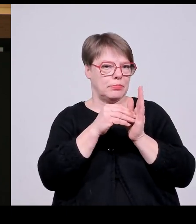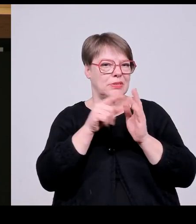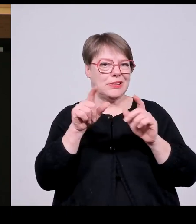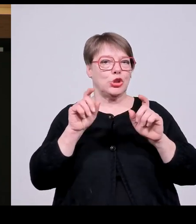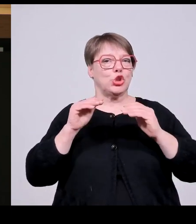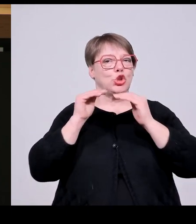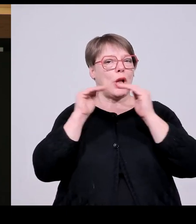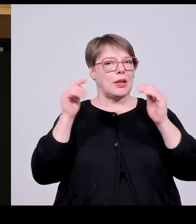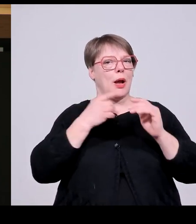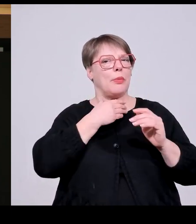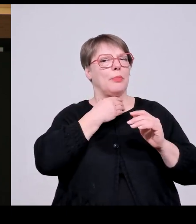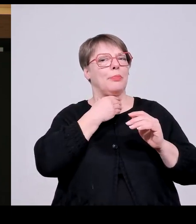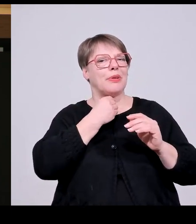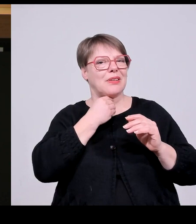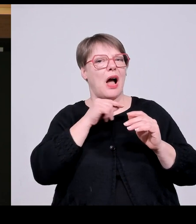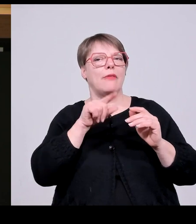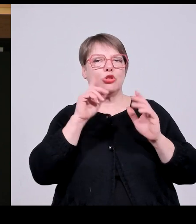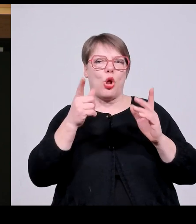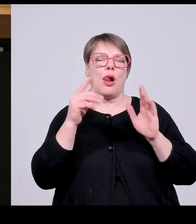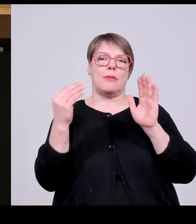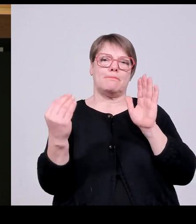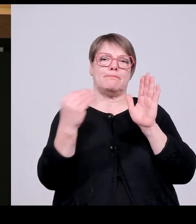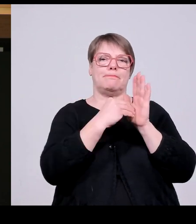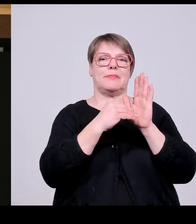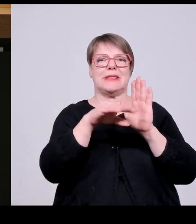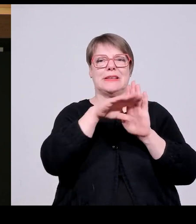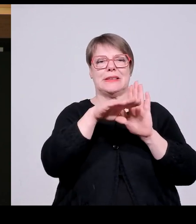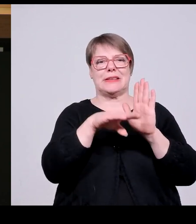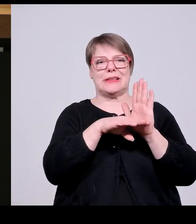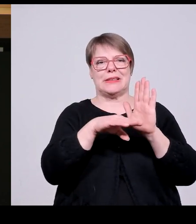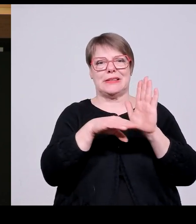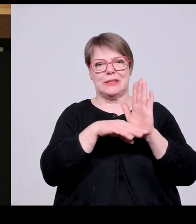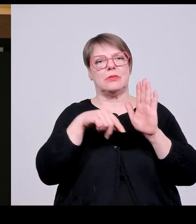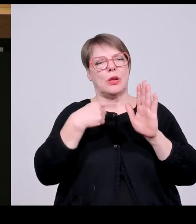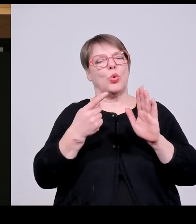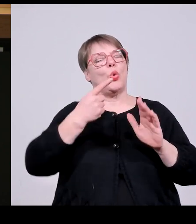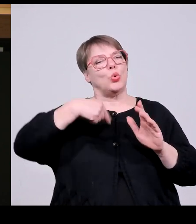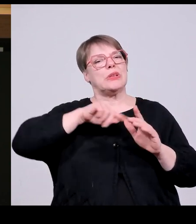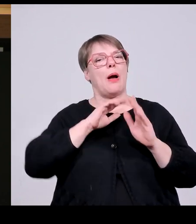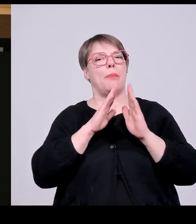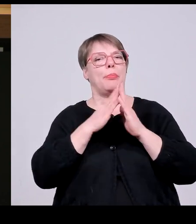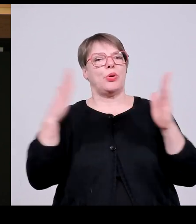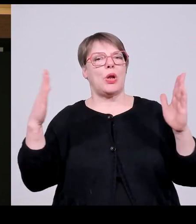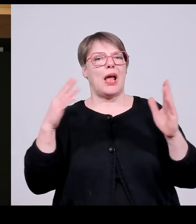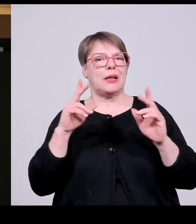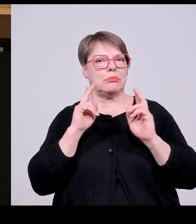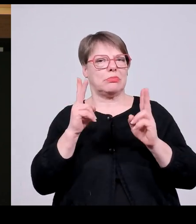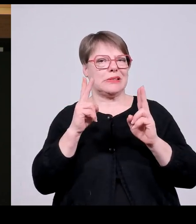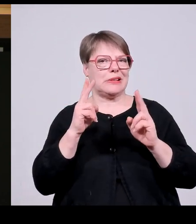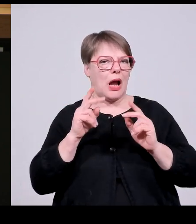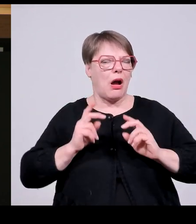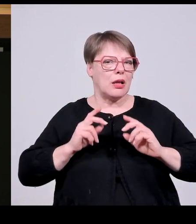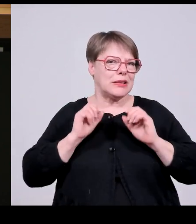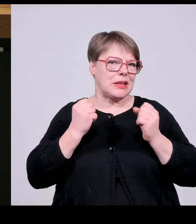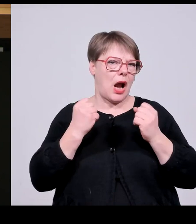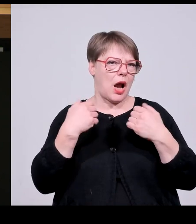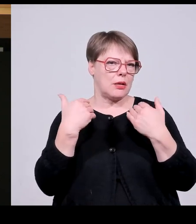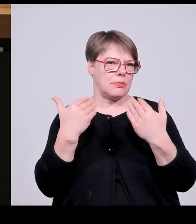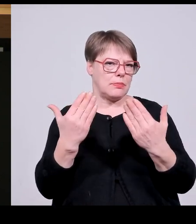Rotstift zum Opfer gefallen. Doch gerade in Krisenzeiten wie diesen, sind Investitionen in Bibliotheken, Investitionen in Bildung und